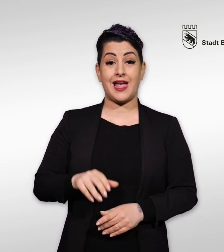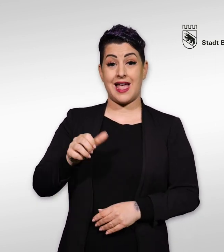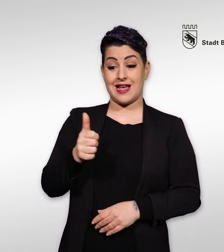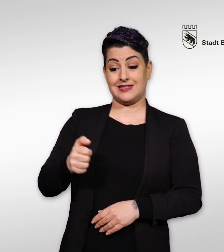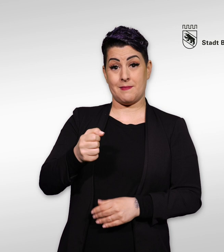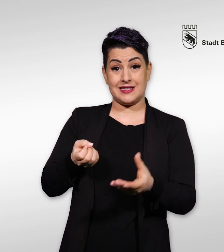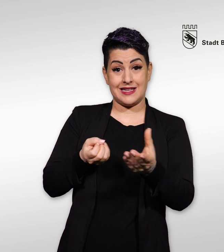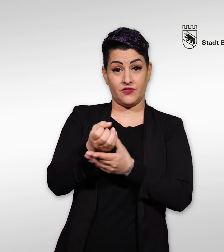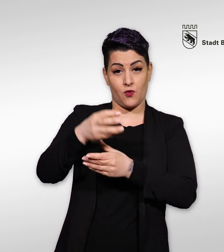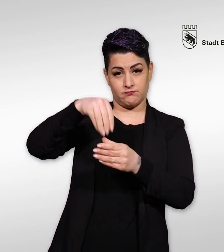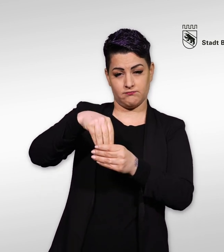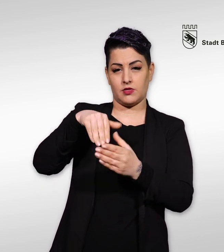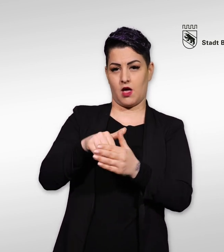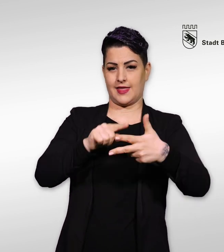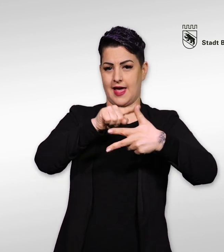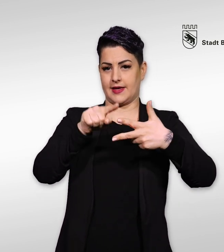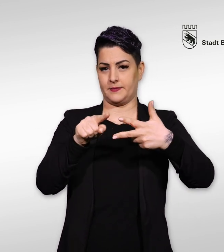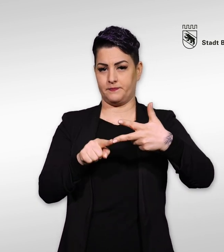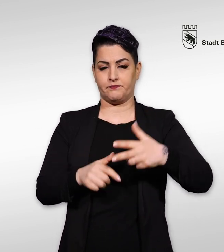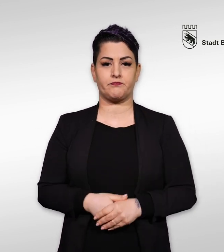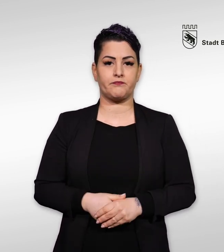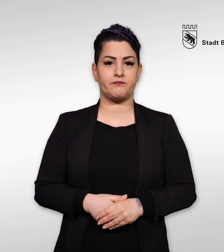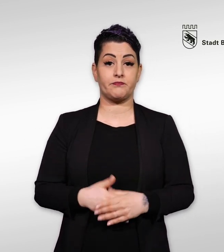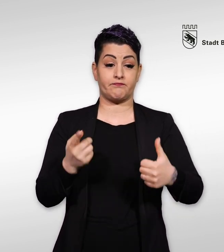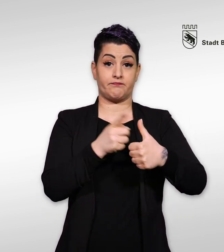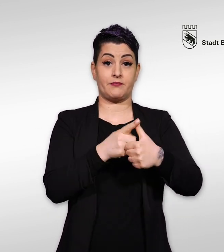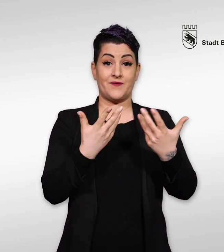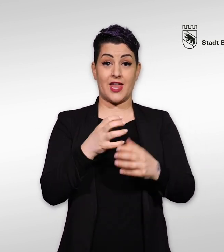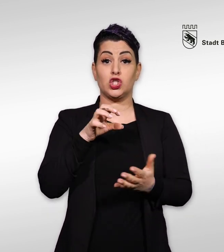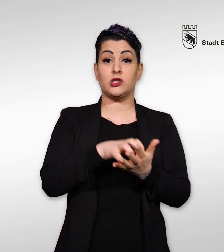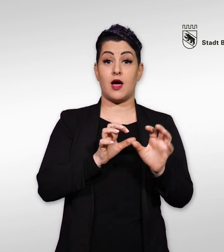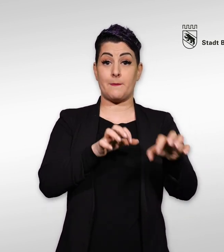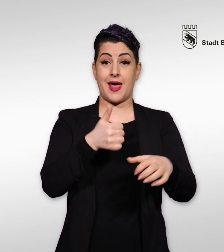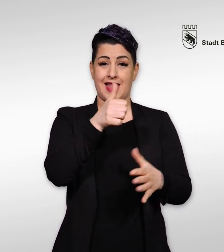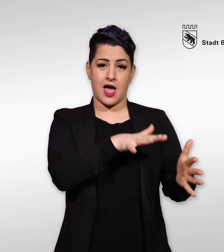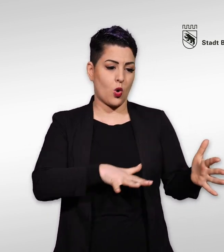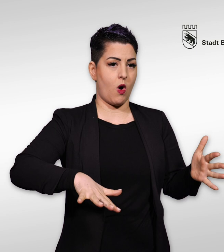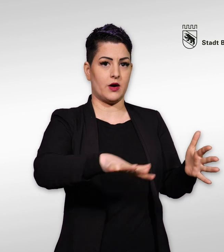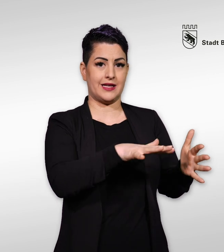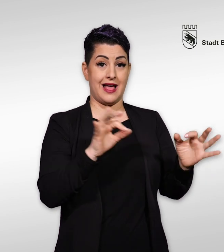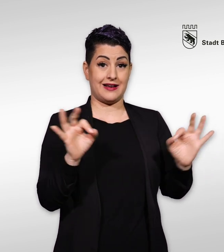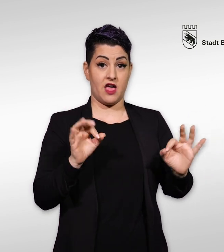Dann nämlich, wenn Sie: in einem von Hochwasser gefährdeten Quartier in der Stadt Bern wohnen.